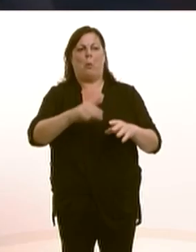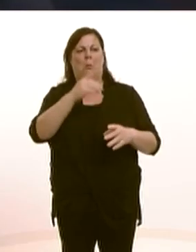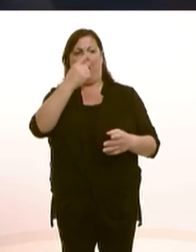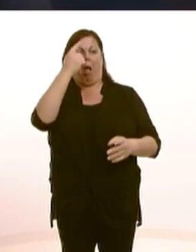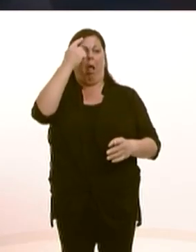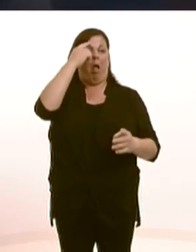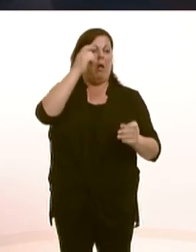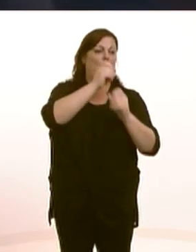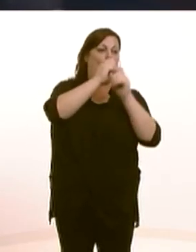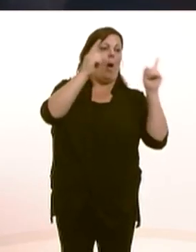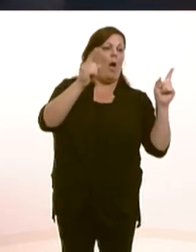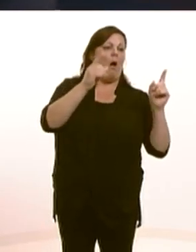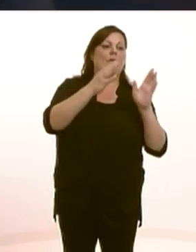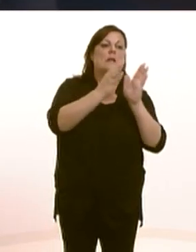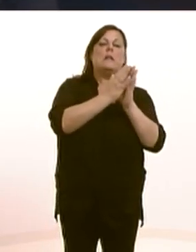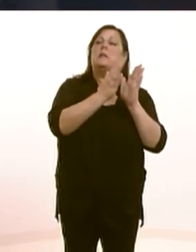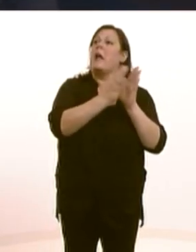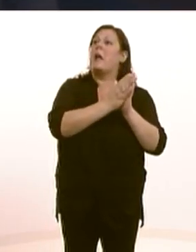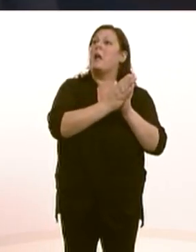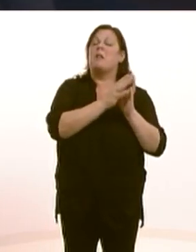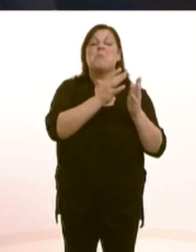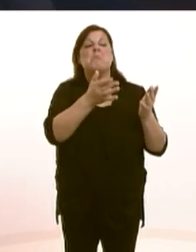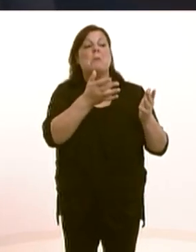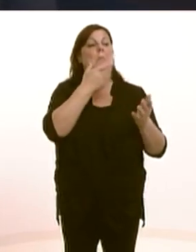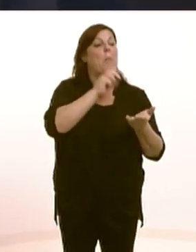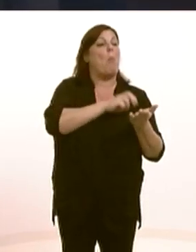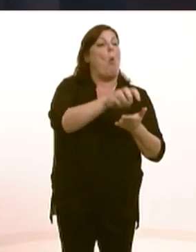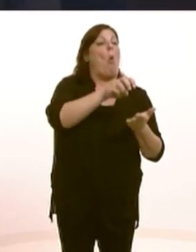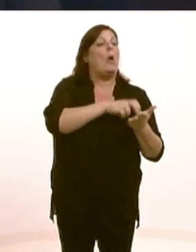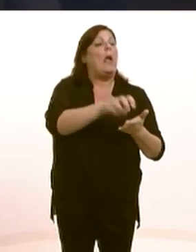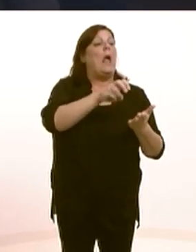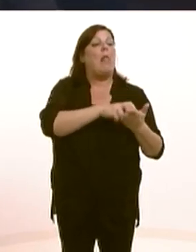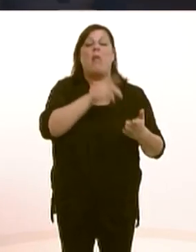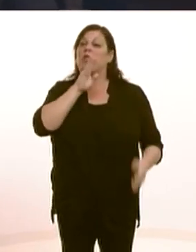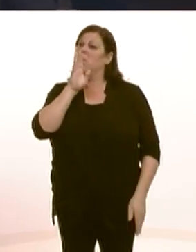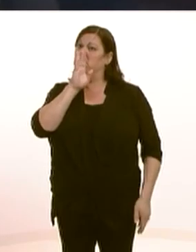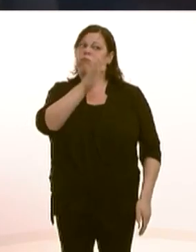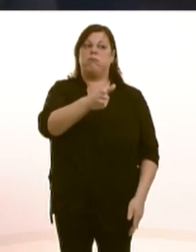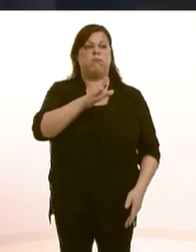Sut maen nhw wedyn yn gallu bod yn sensitif iír hyn sydd yn digwydd yna oíu cwmpas nhw,